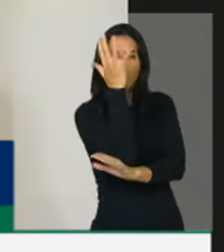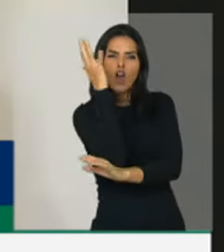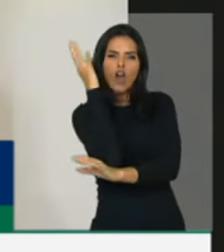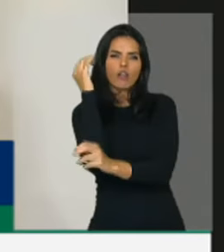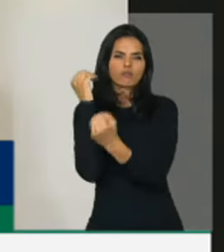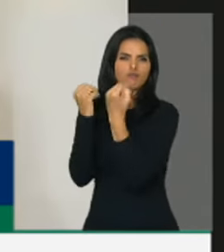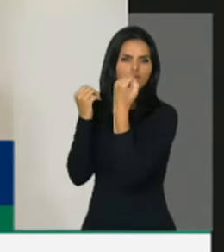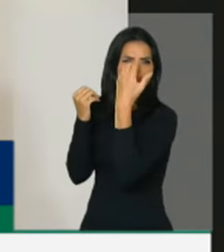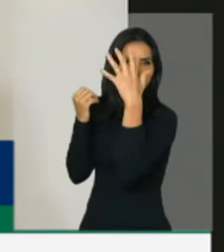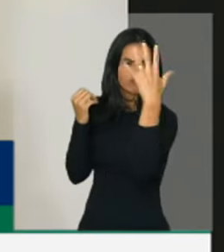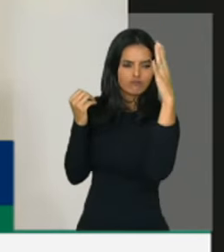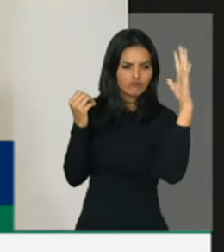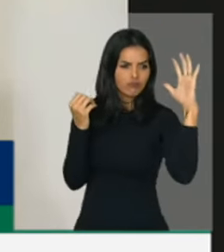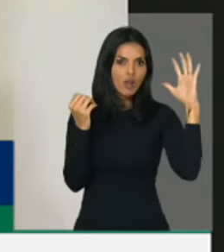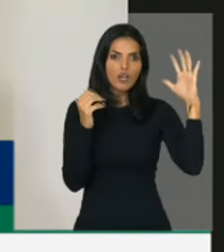FAZER COM QUE A AMAZÔNIA SEJA NOSSA. E NÃO DAS ONGS